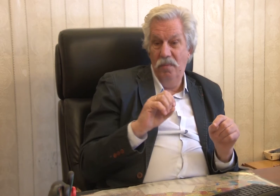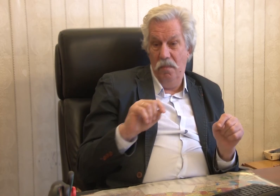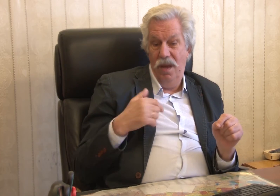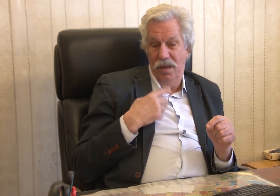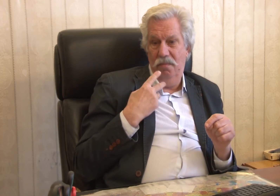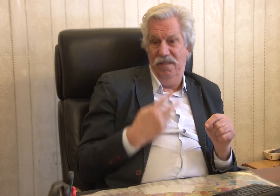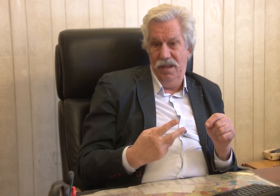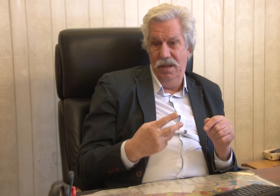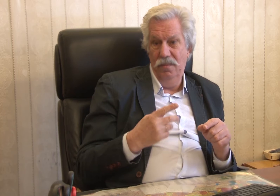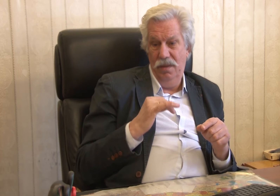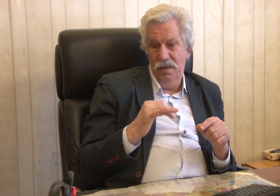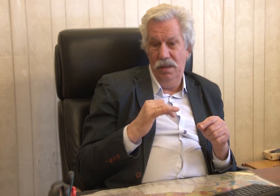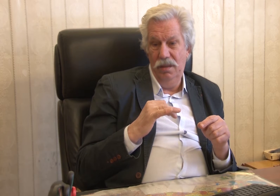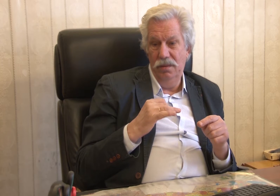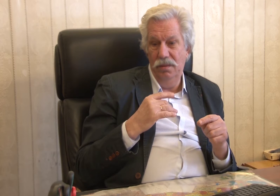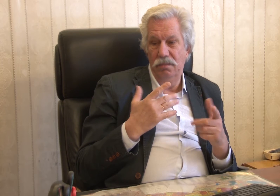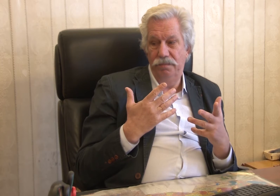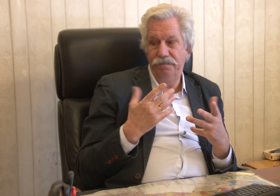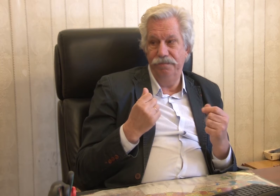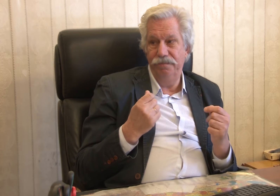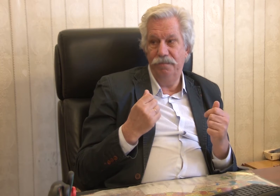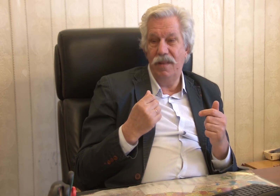Но, тем не менее, мы видим всю картину.